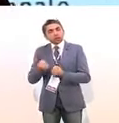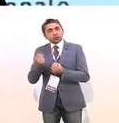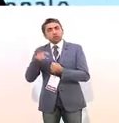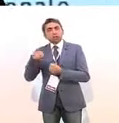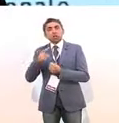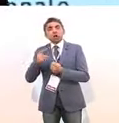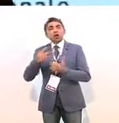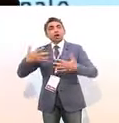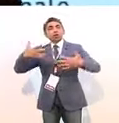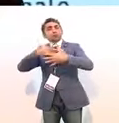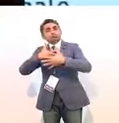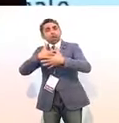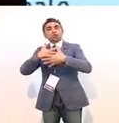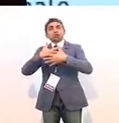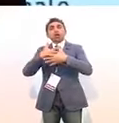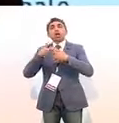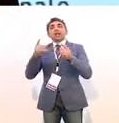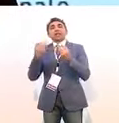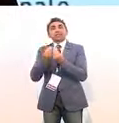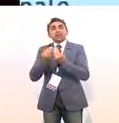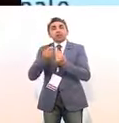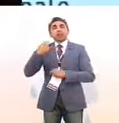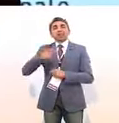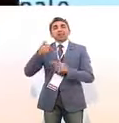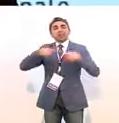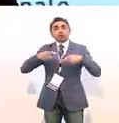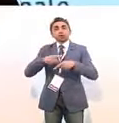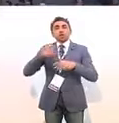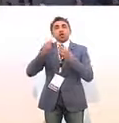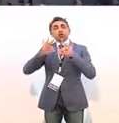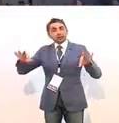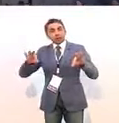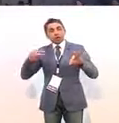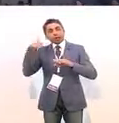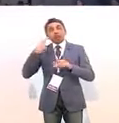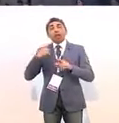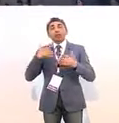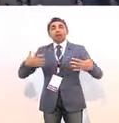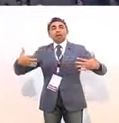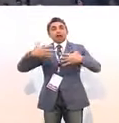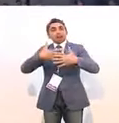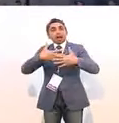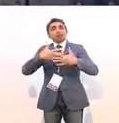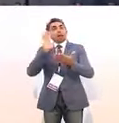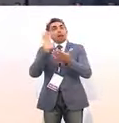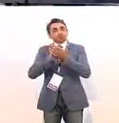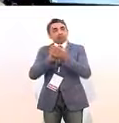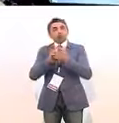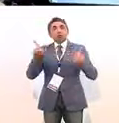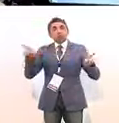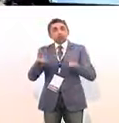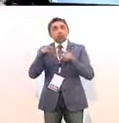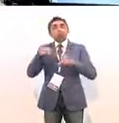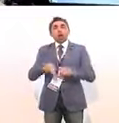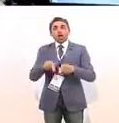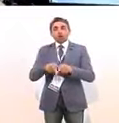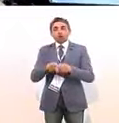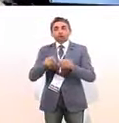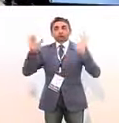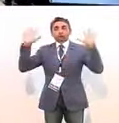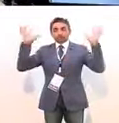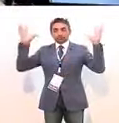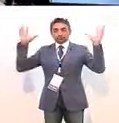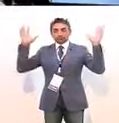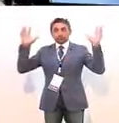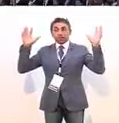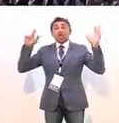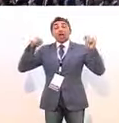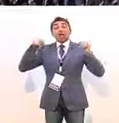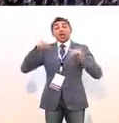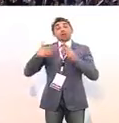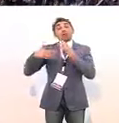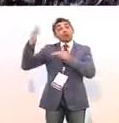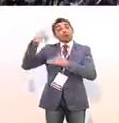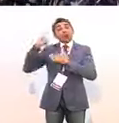e abbraccio il Presidente Paolo Gentiloni. Quella è una vicenda che riguarda il passato: